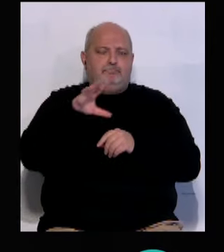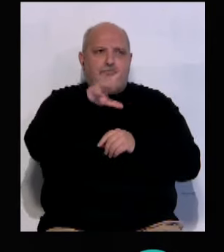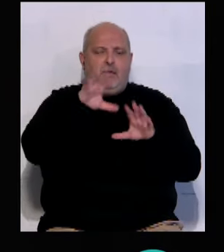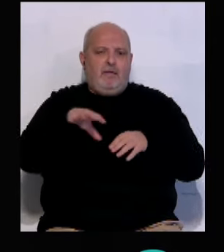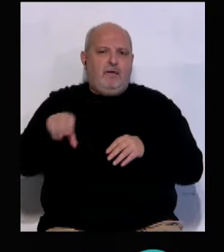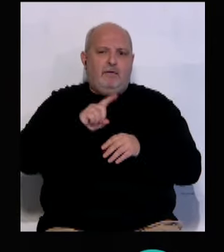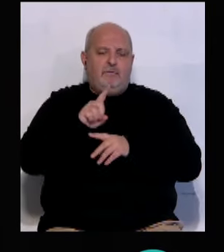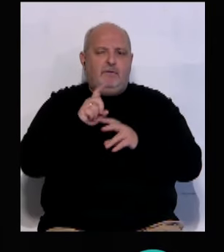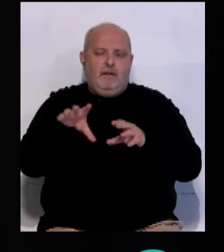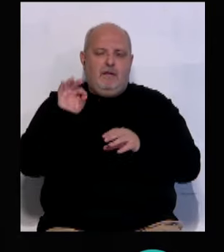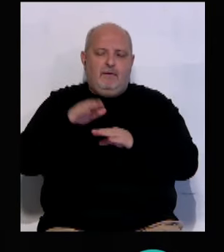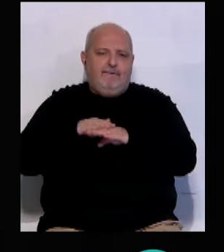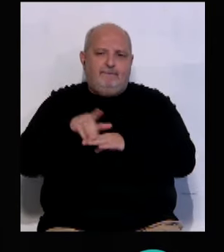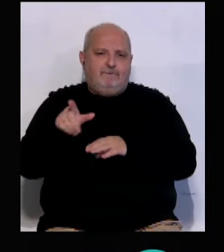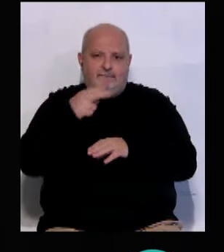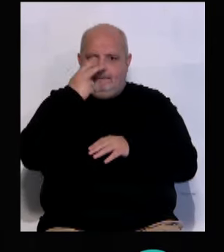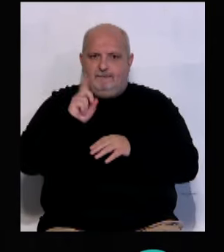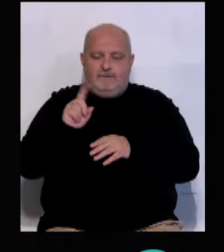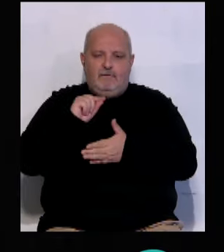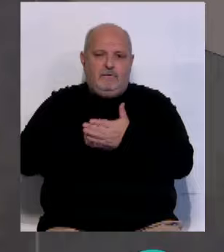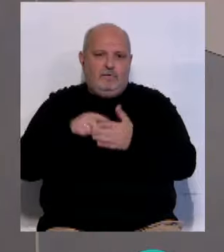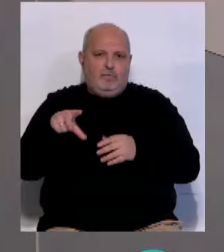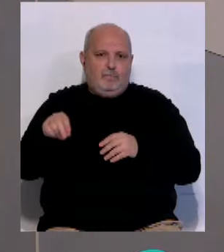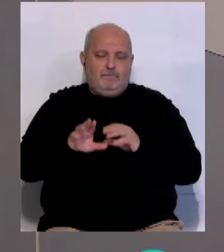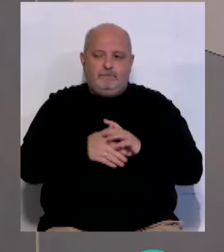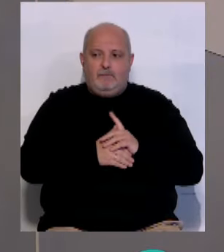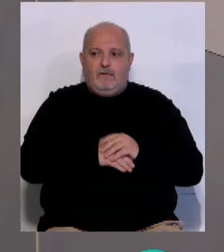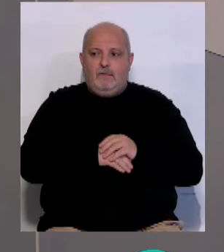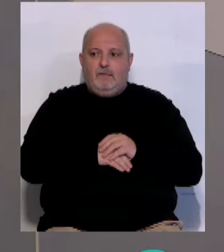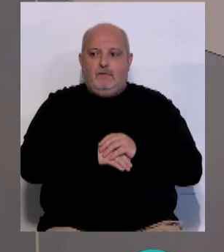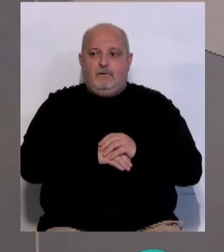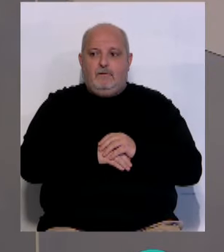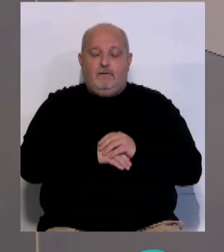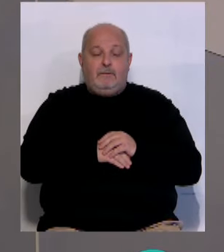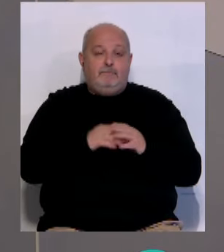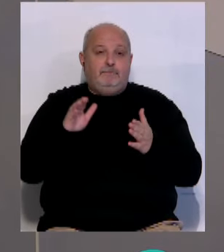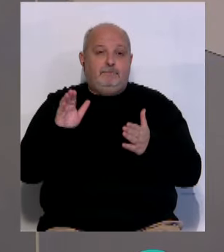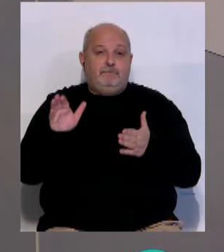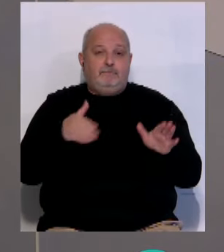tenían otra acción y demás pero que la acción de renovación que no quería ya pasada la etapa como